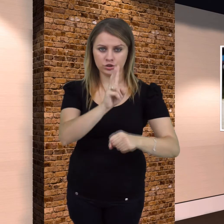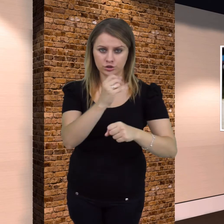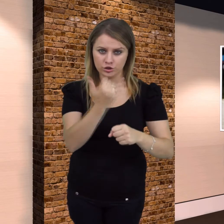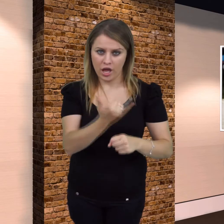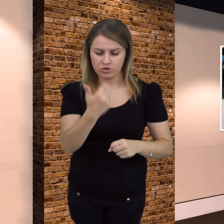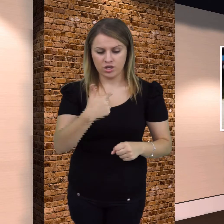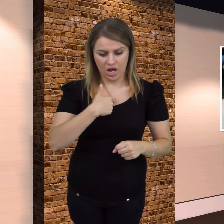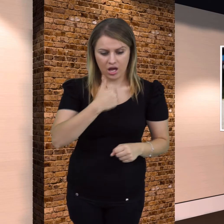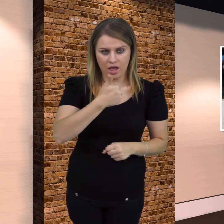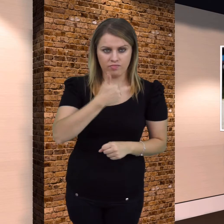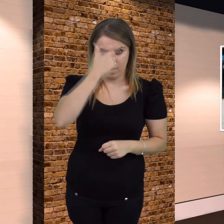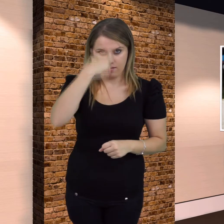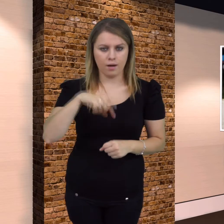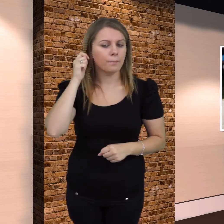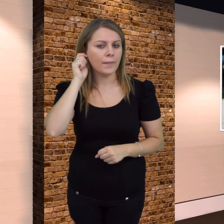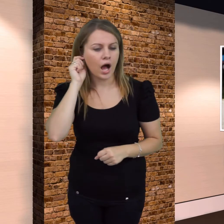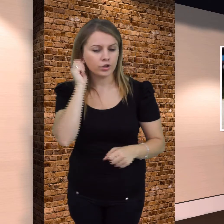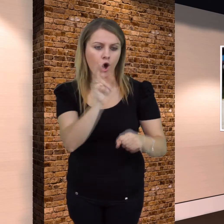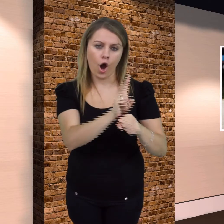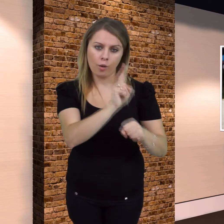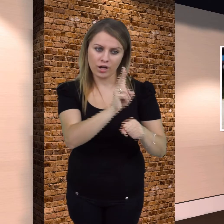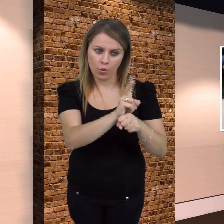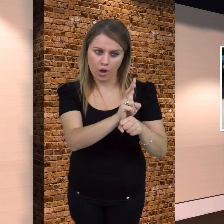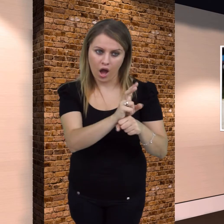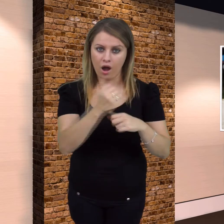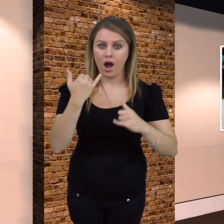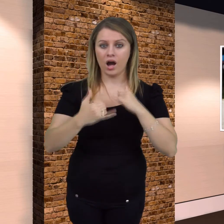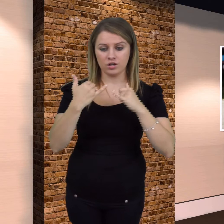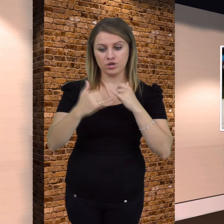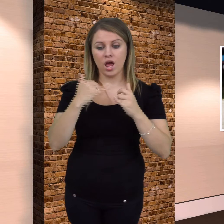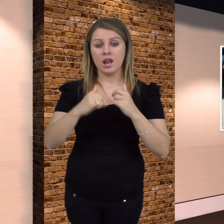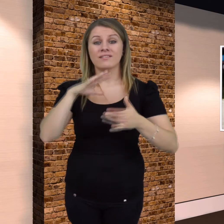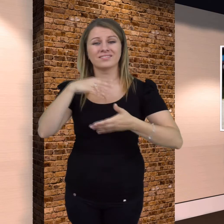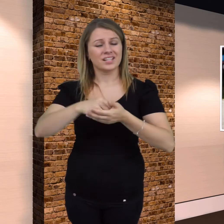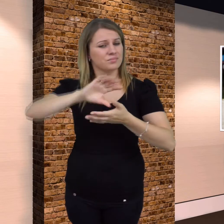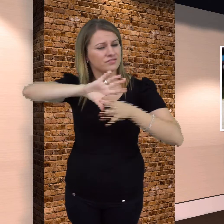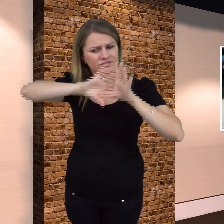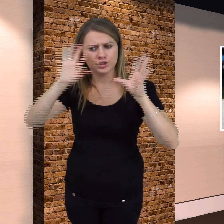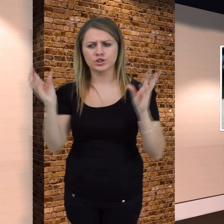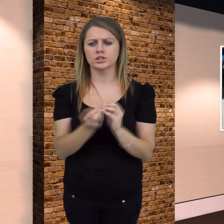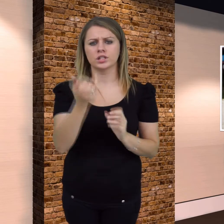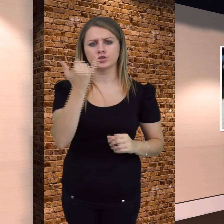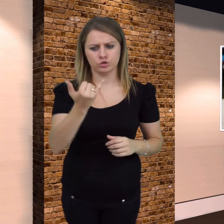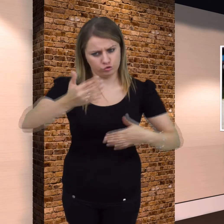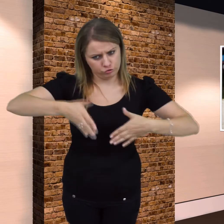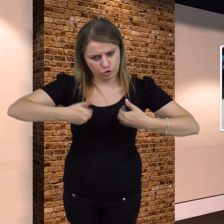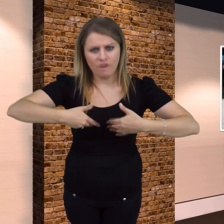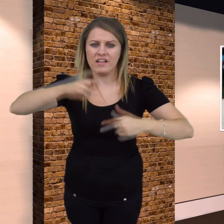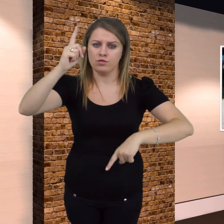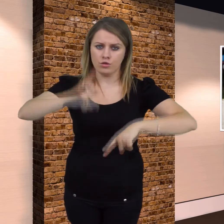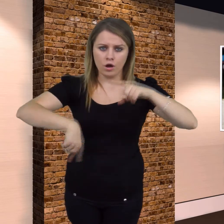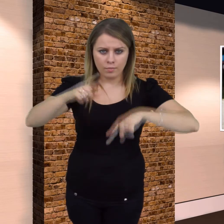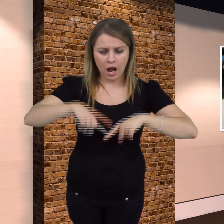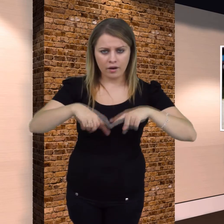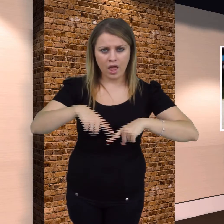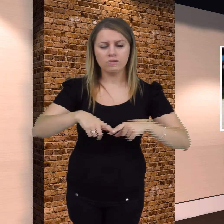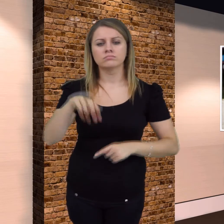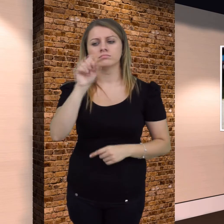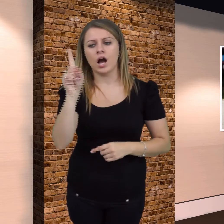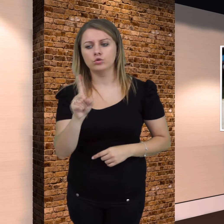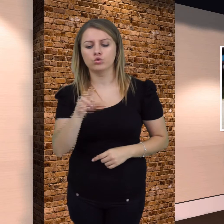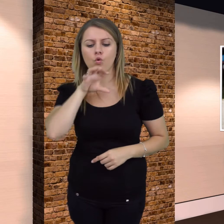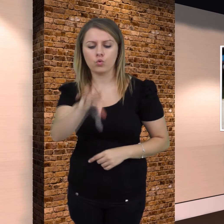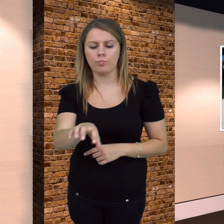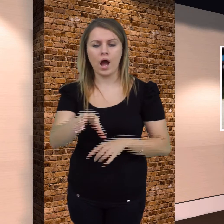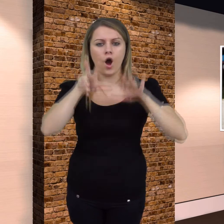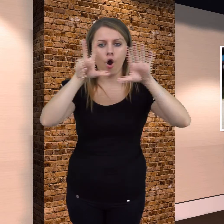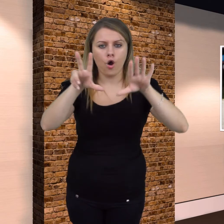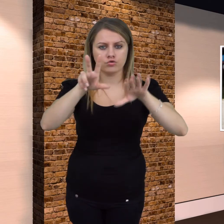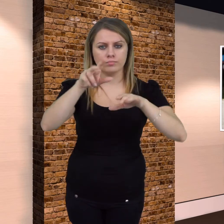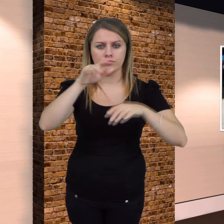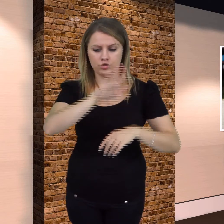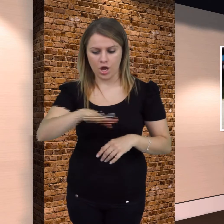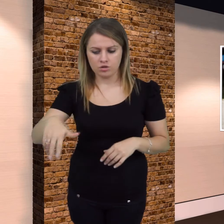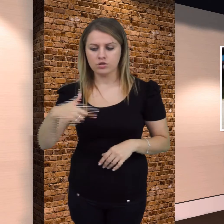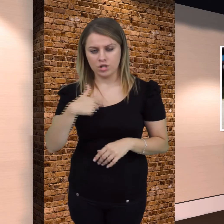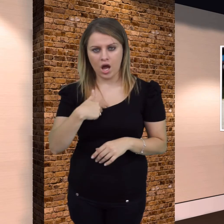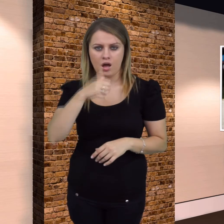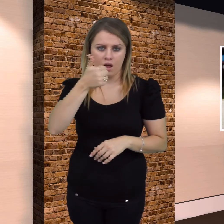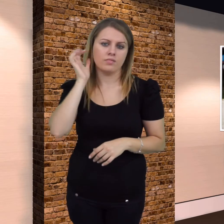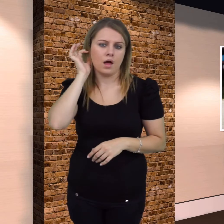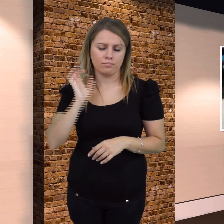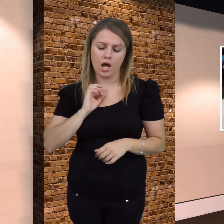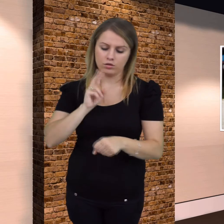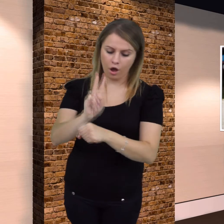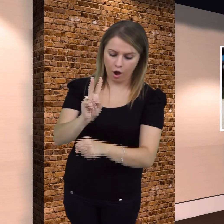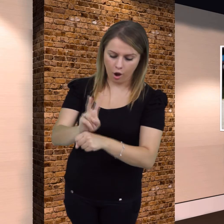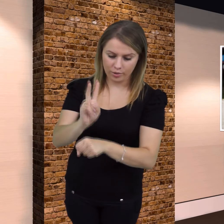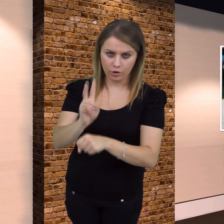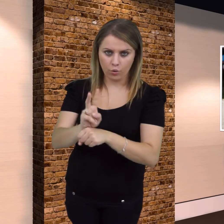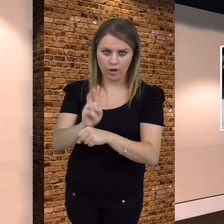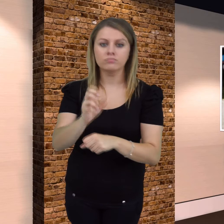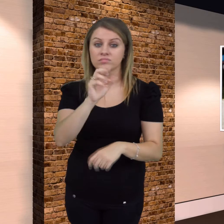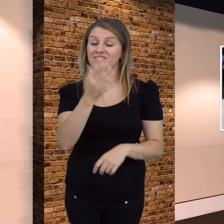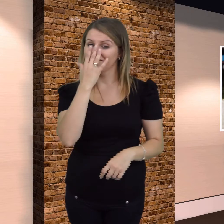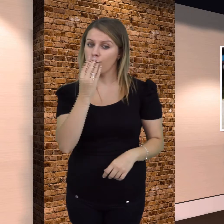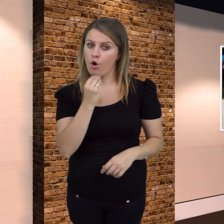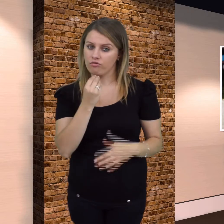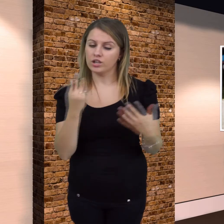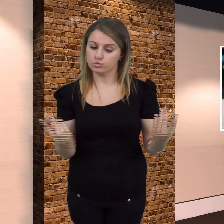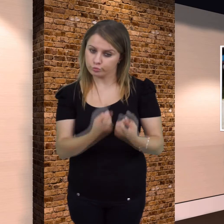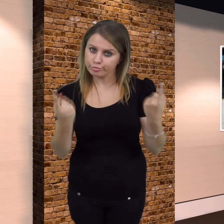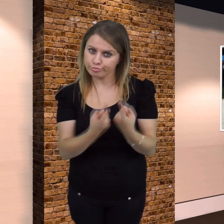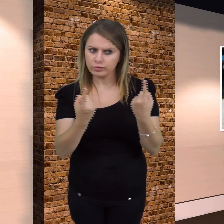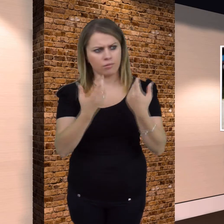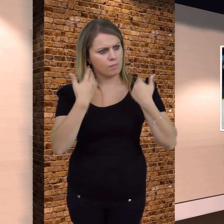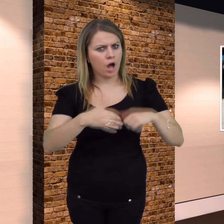Takie są zasady że jedna pani może opiekować się 5 dzieci kiedy jedno dziecko jest niepełnosprawne, a gdy są wszystkie zdrowe jedna pani opiekuje się 8 dzieci.